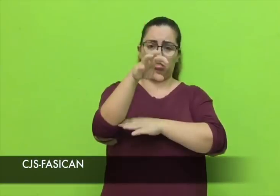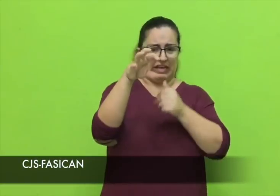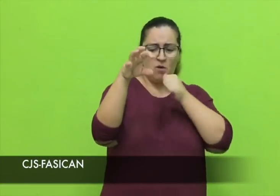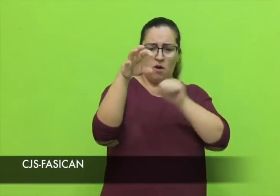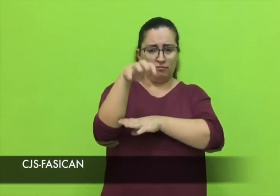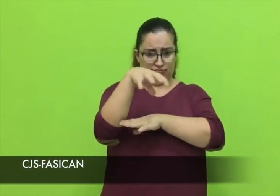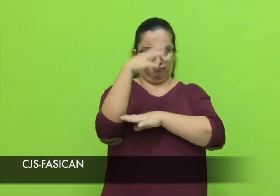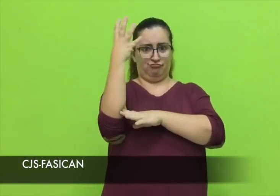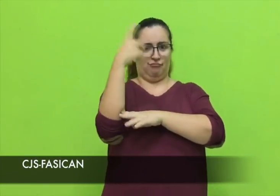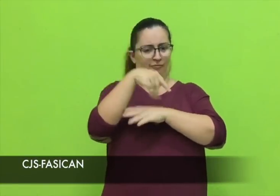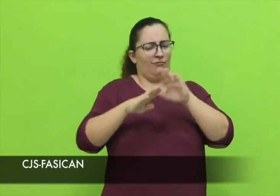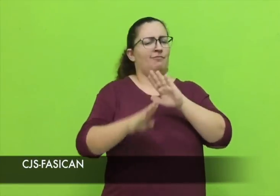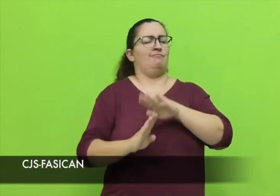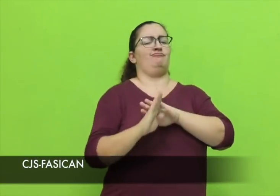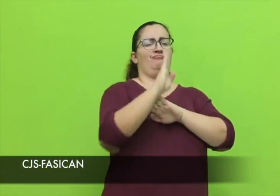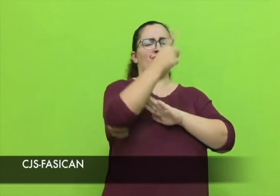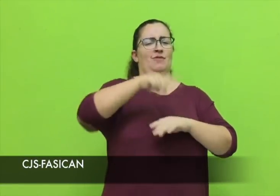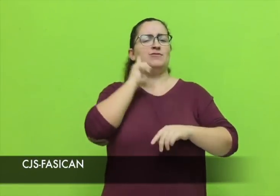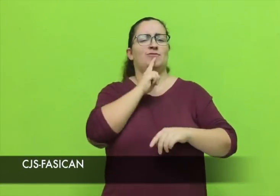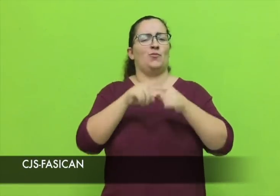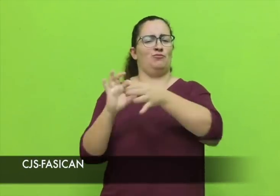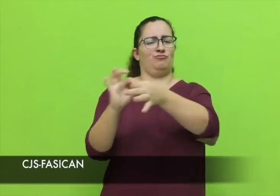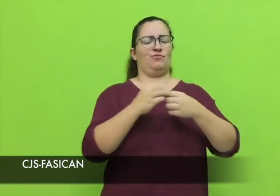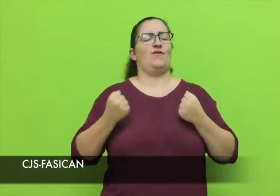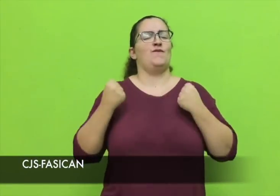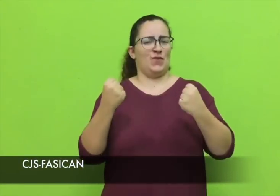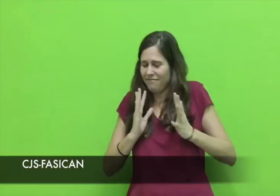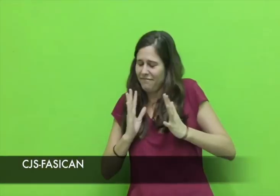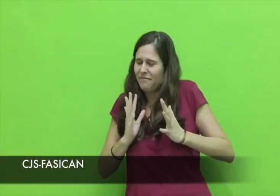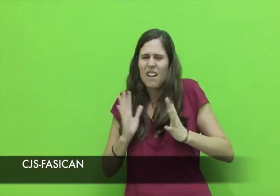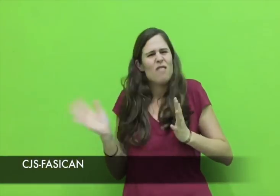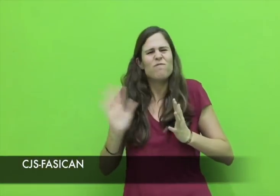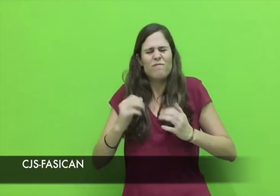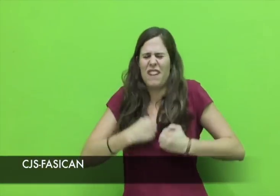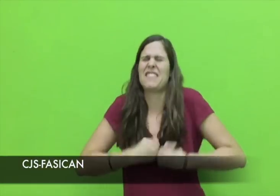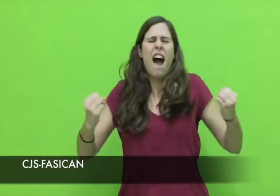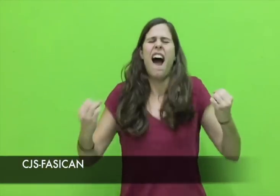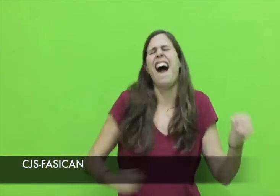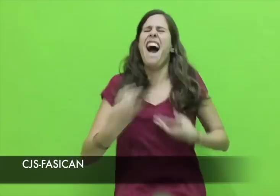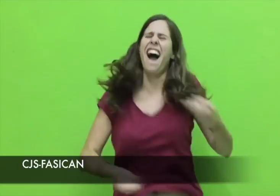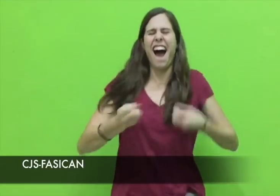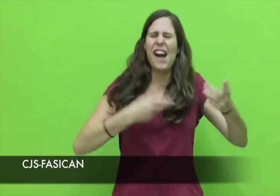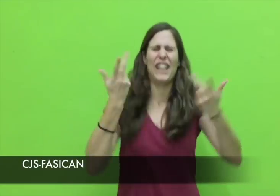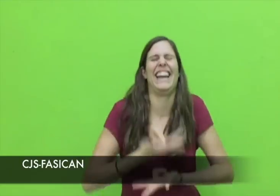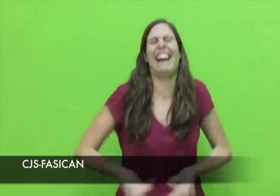Sigamos regando nuestra comunidad, demostremos ser aún más unidxs y fuertes. ¡Expresémonos con libertad a través de nuestra lengua, la lengua de signos!